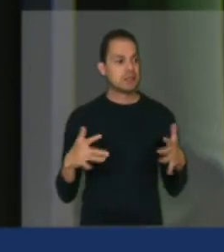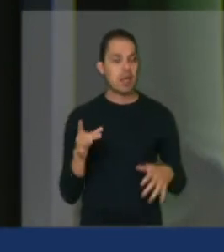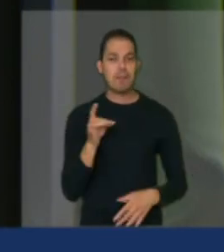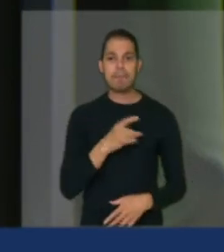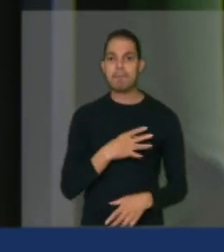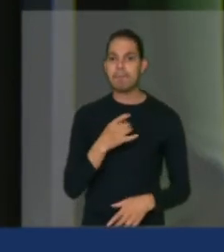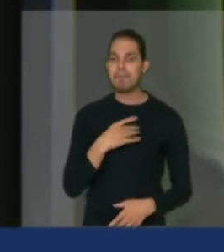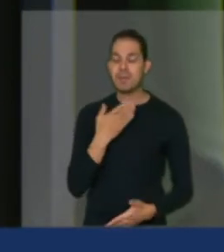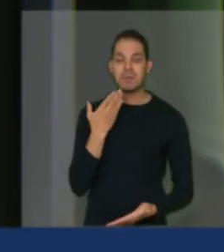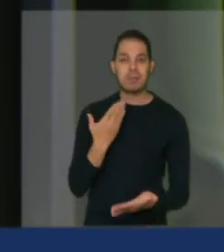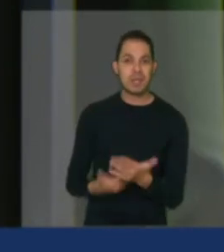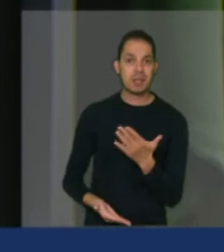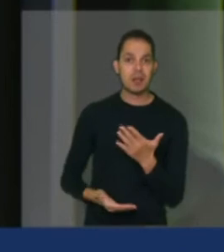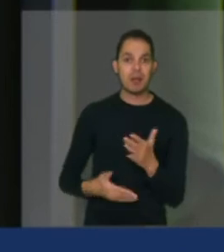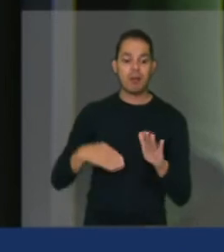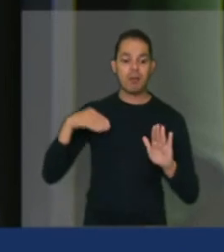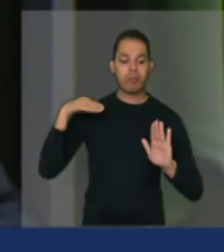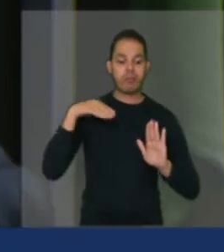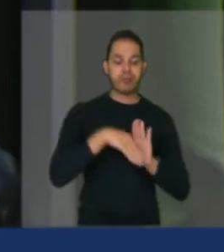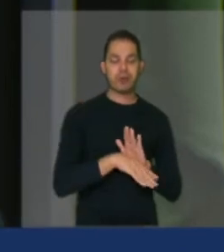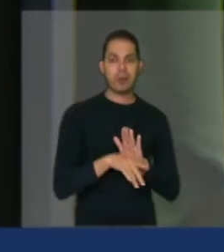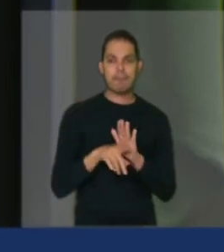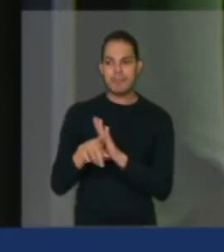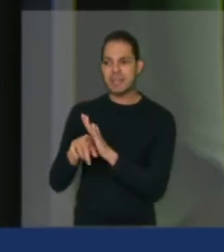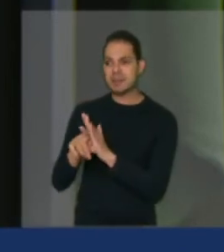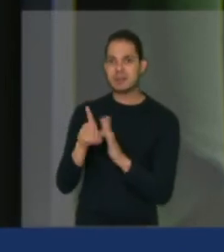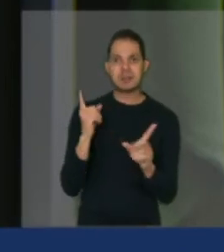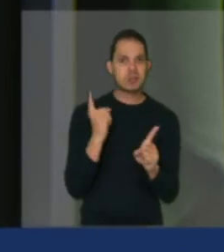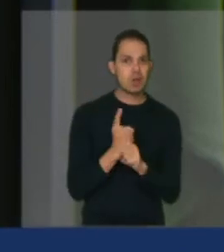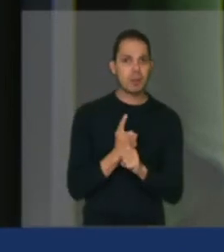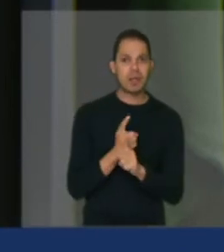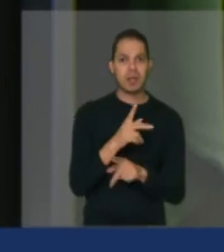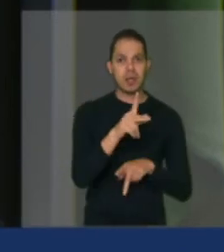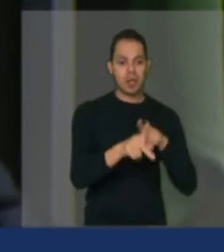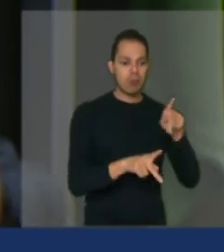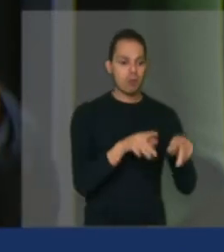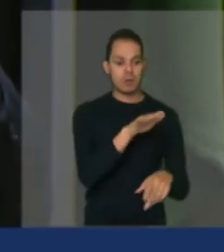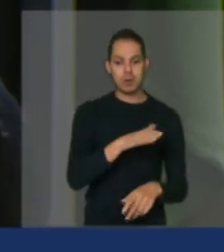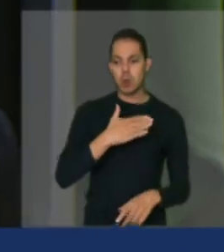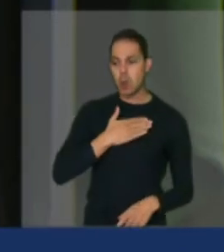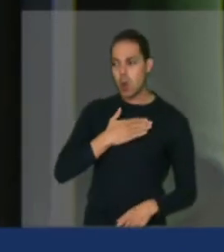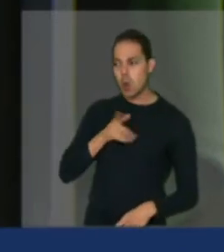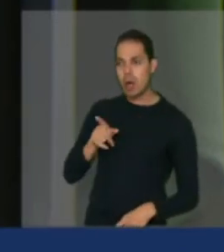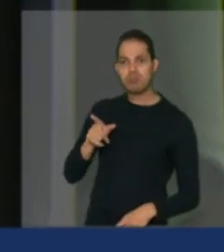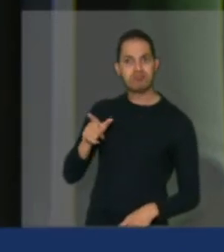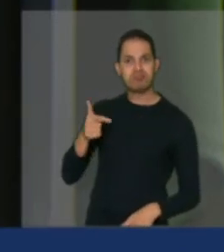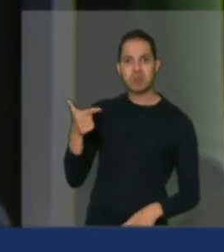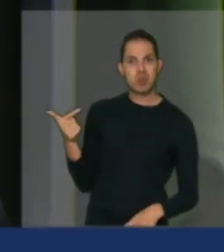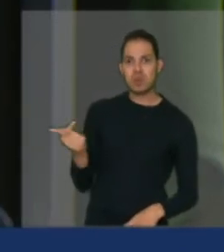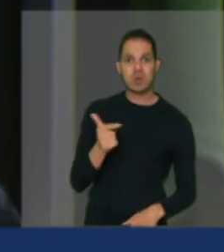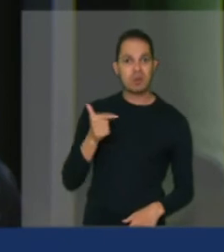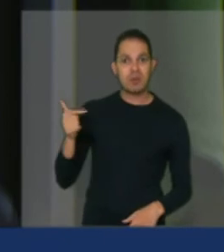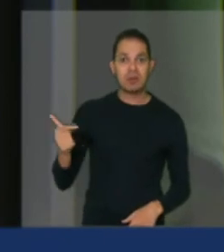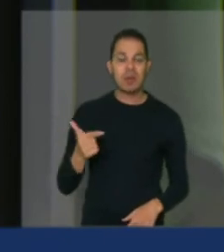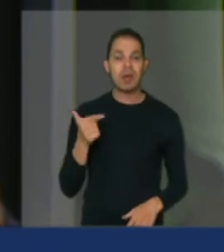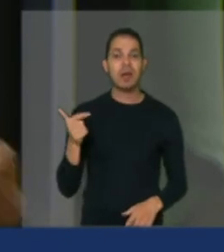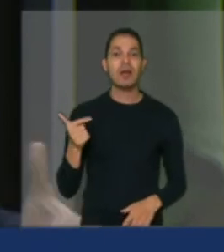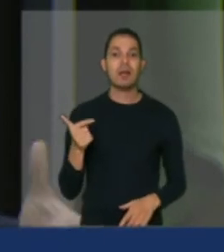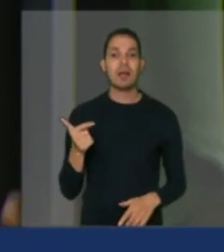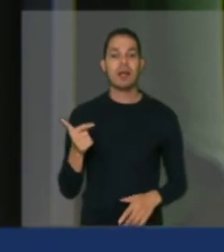SUA QUEDA NAS PESQUISAS QUE REFLETE EXATAMENTE A ANARQUIA QUE É O GOVERNO QUE ELE PRESIDE, UM GOVERNO INCAPAZ DE